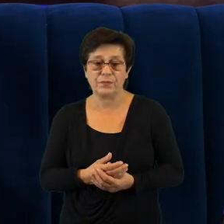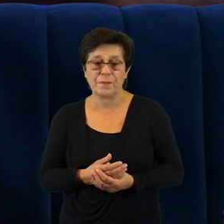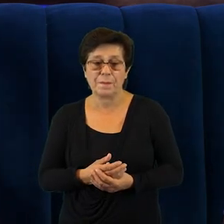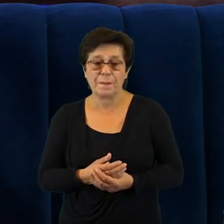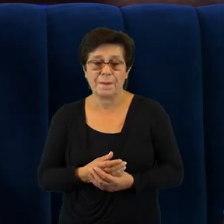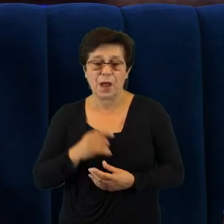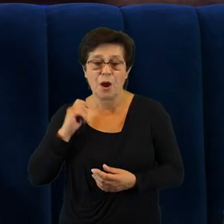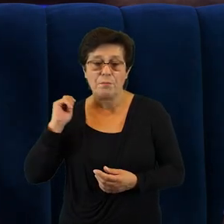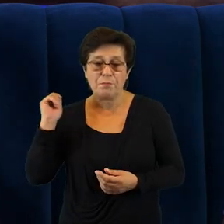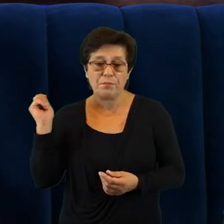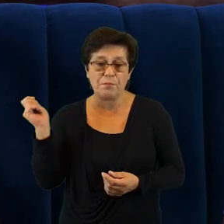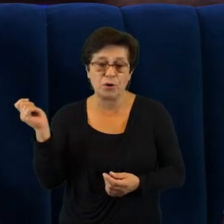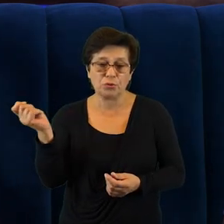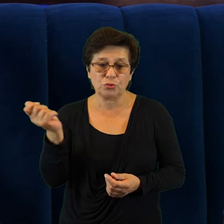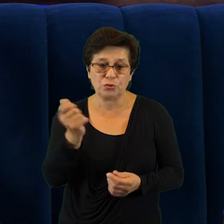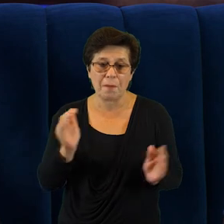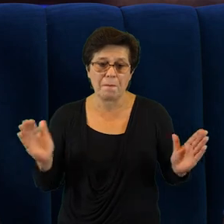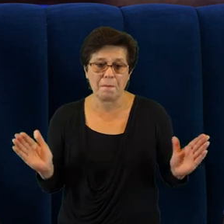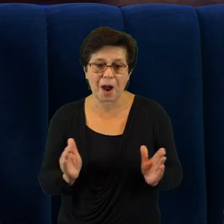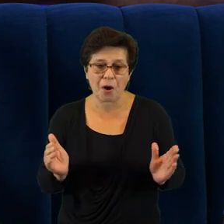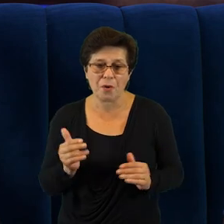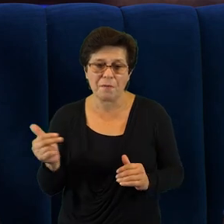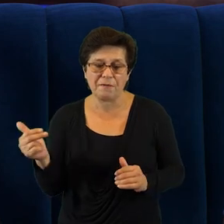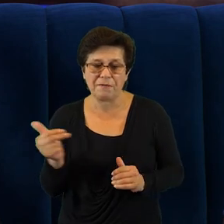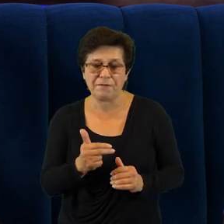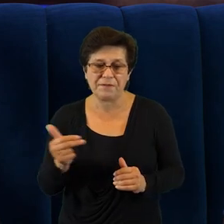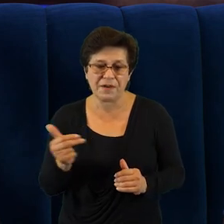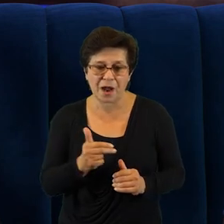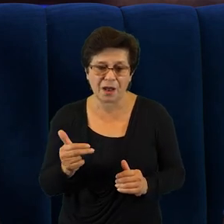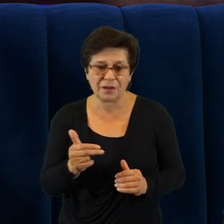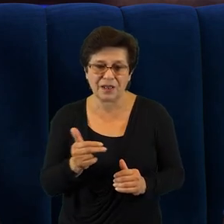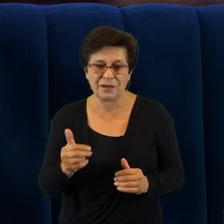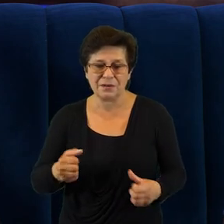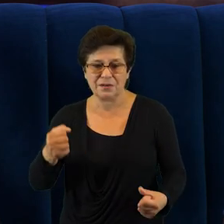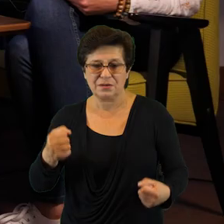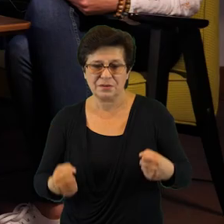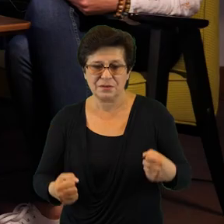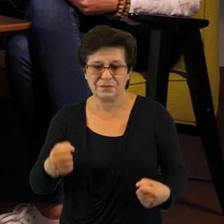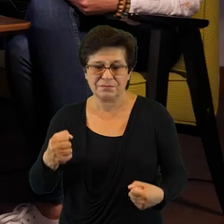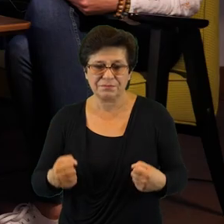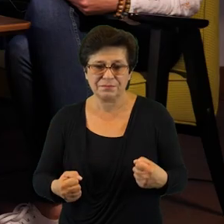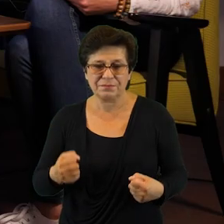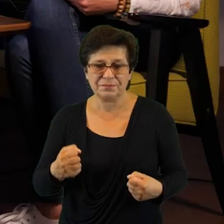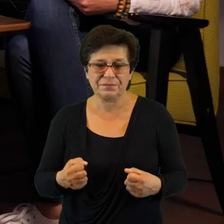podróżując małym Fiatem z panią literaturoznawczynią pewną,